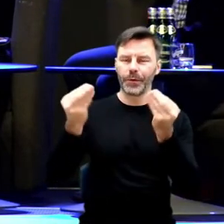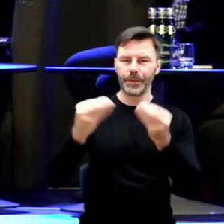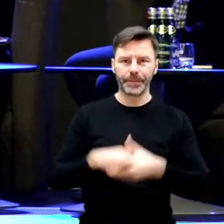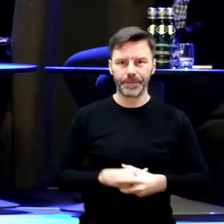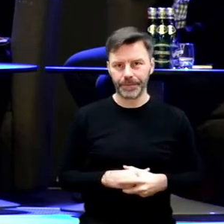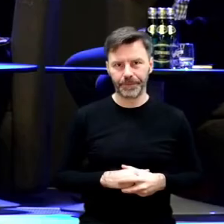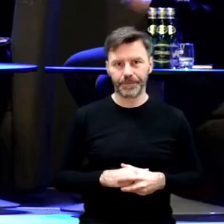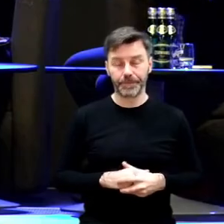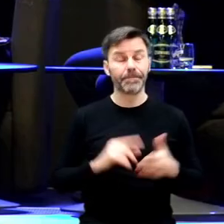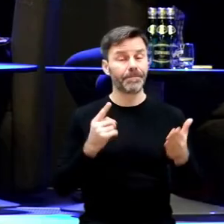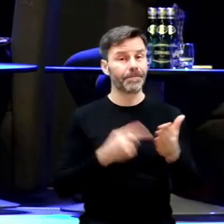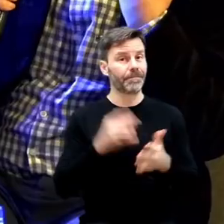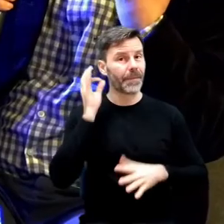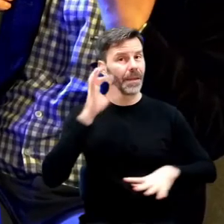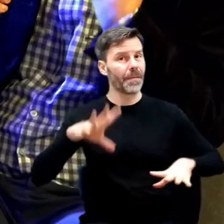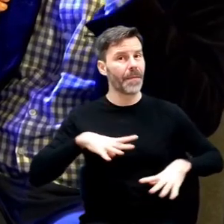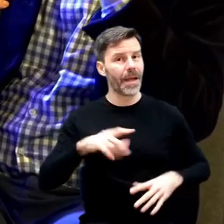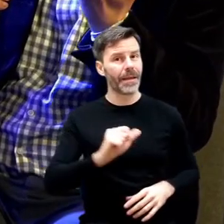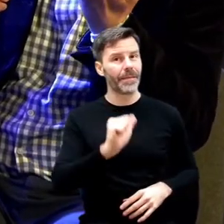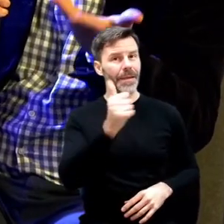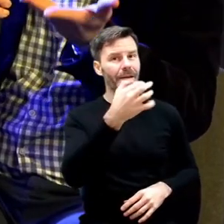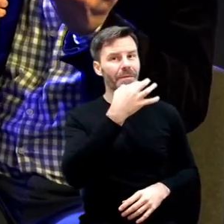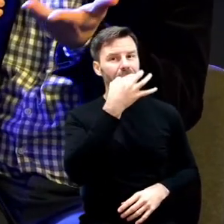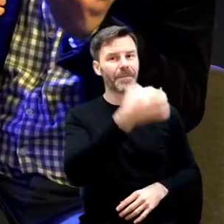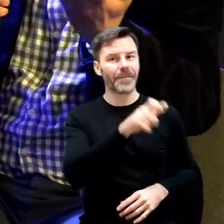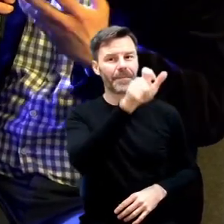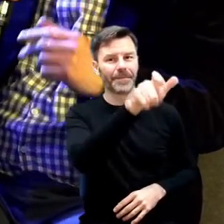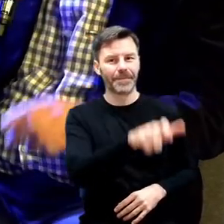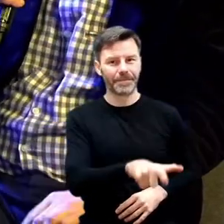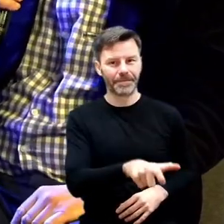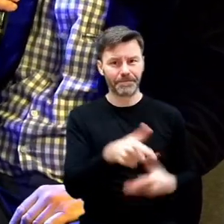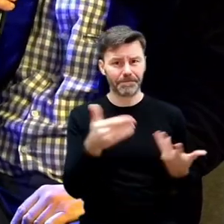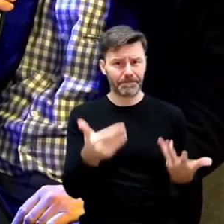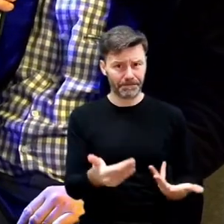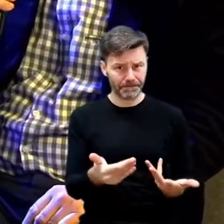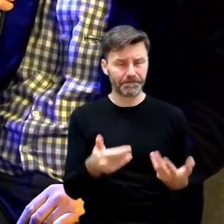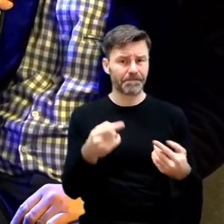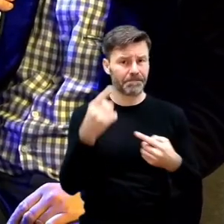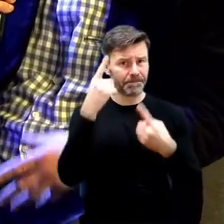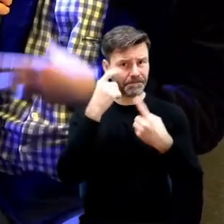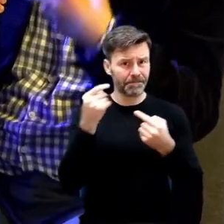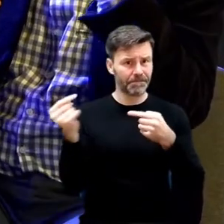Pani pierwsze pytanie takie na rozpoczęcie. Ja mam nadzieję, że debata będzie bardzo spontaniczna z czasem,